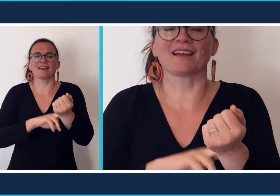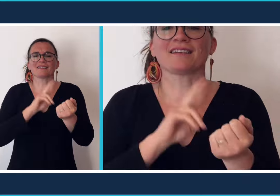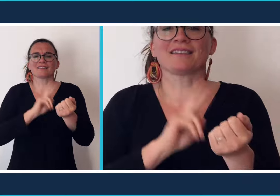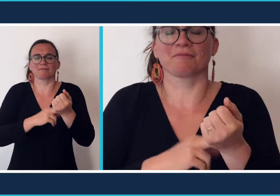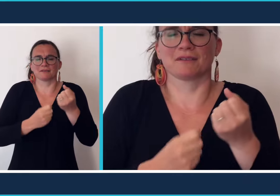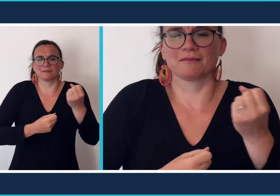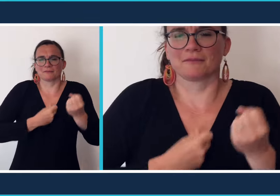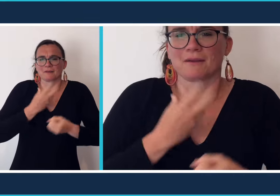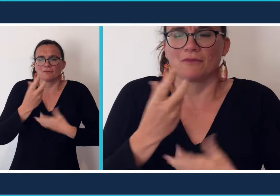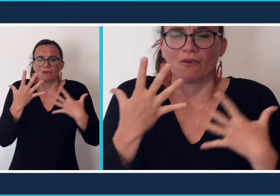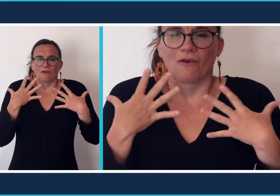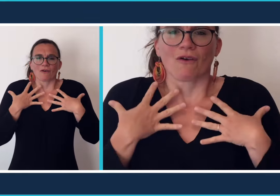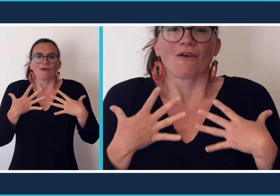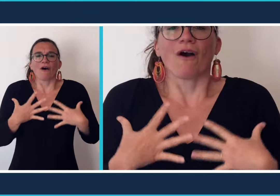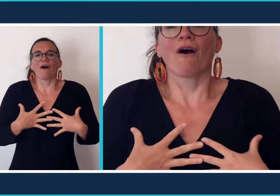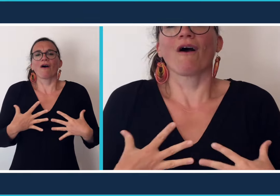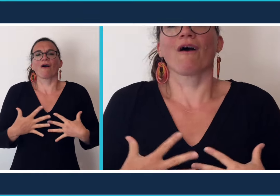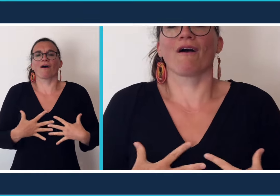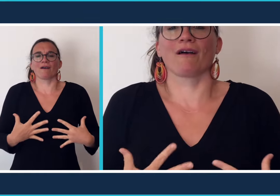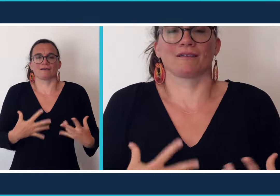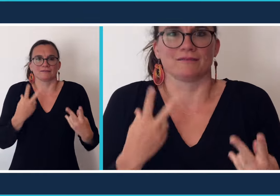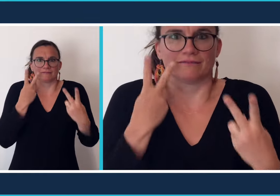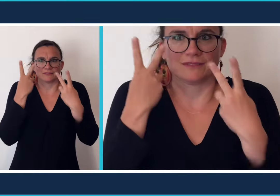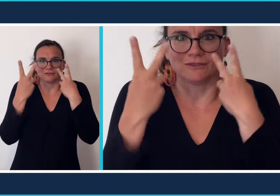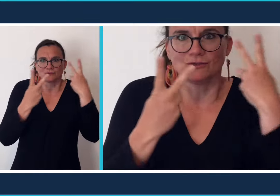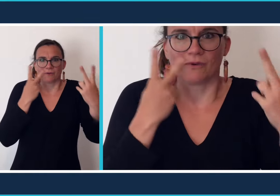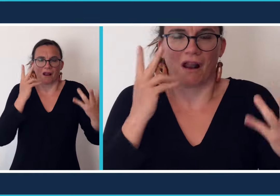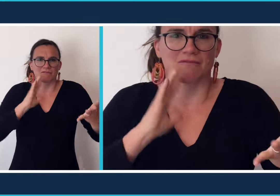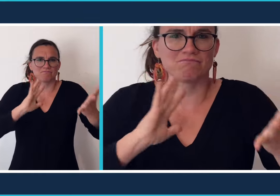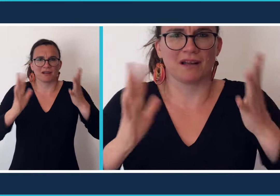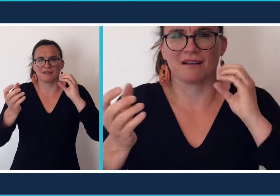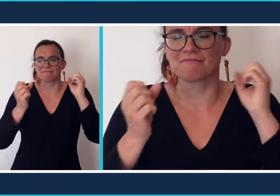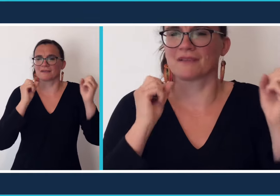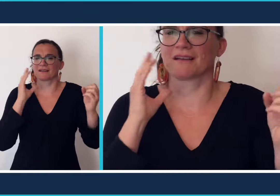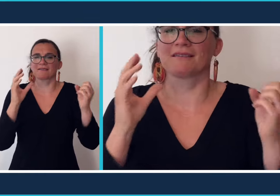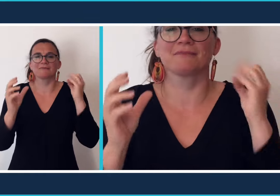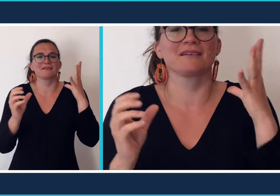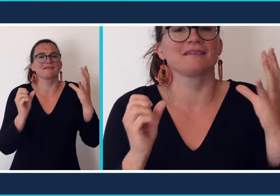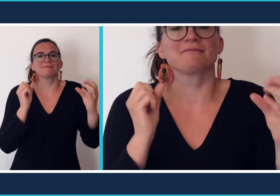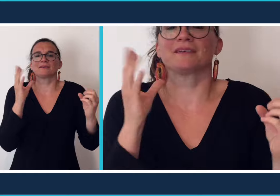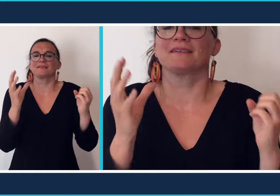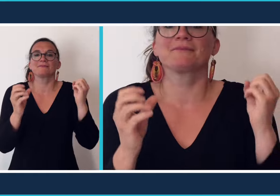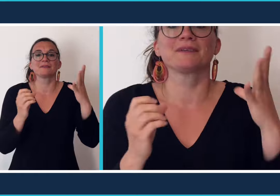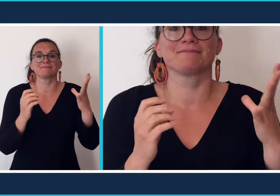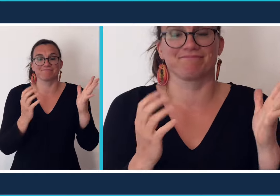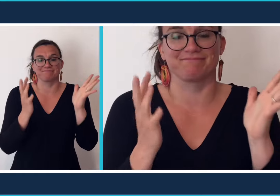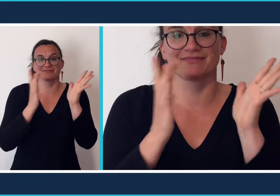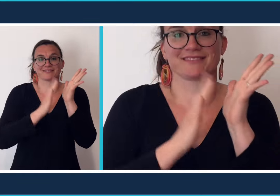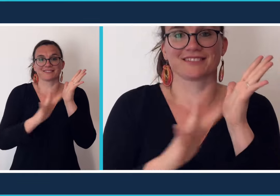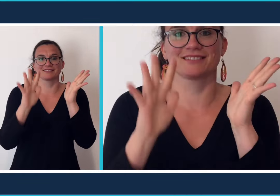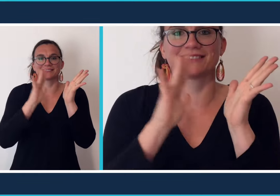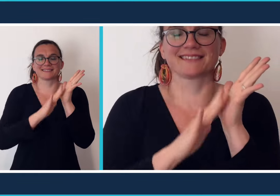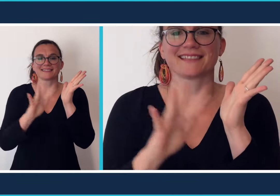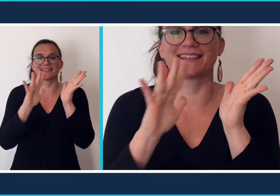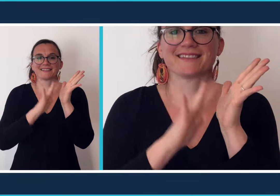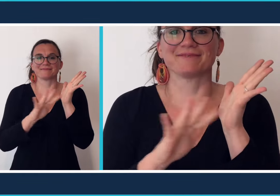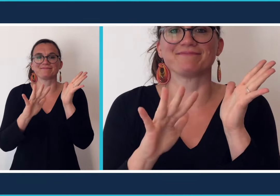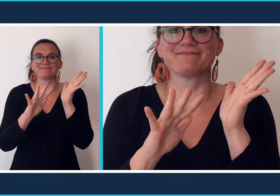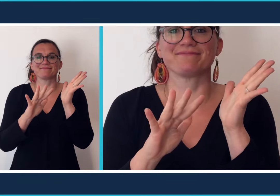rendre le chant visuel ! C'est ça le champ signe et on le signe ainsi